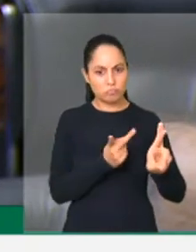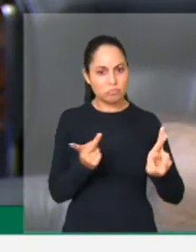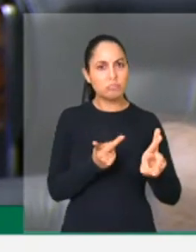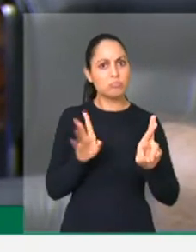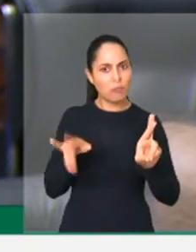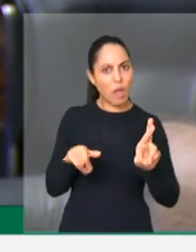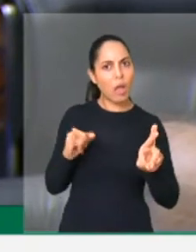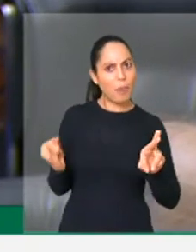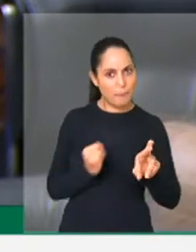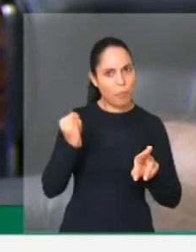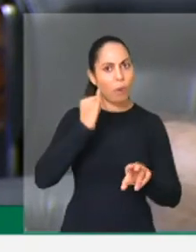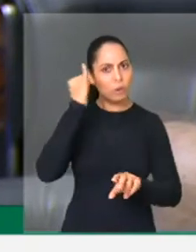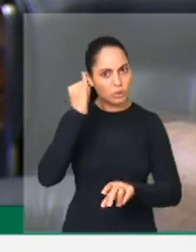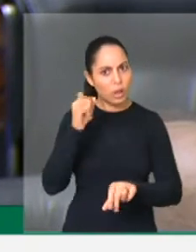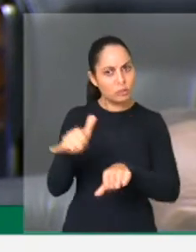AGRAVOU A SITUAÇÃO DAS EMPRESAS, NO ENTANTO, COMO